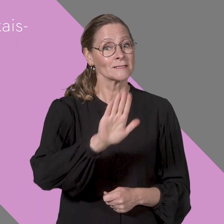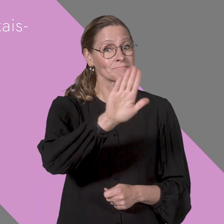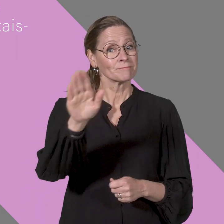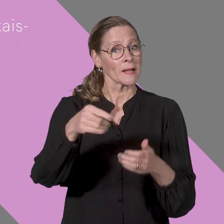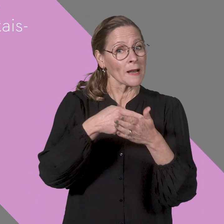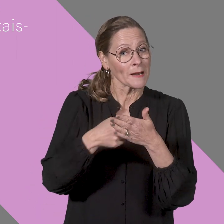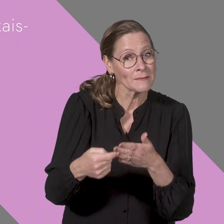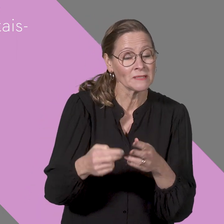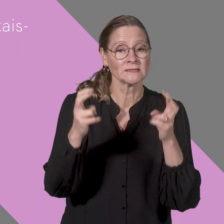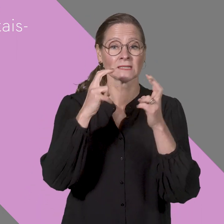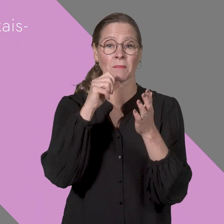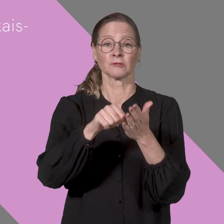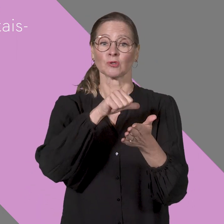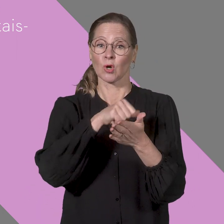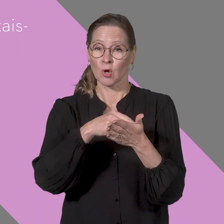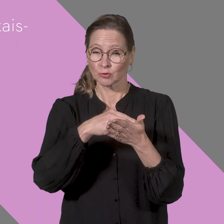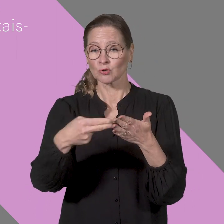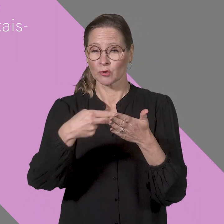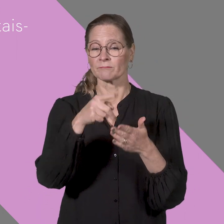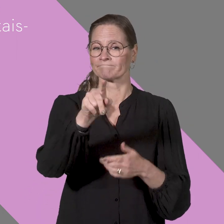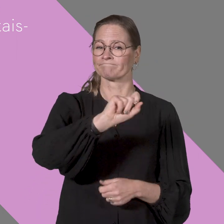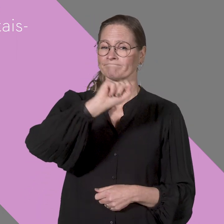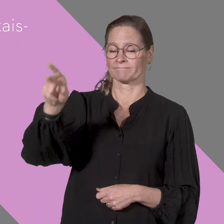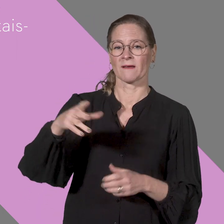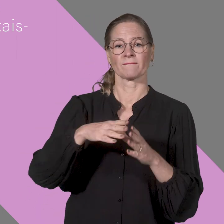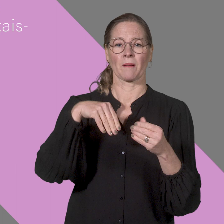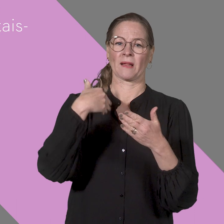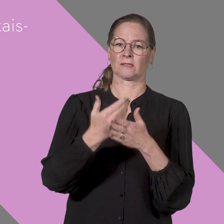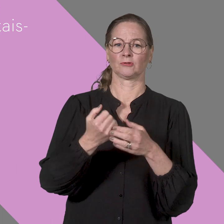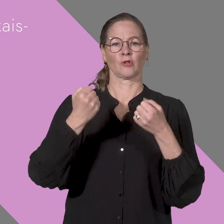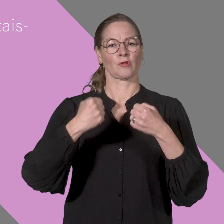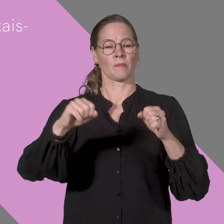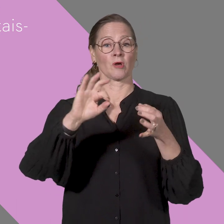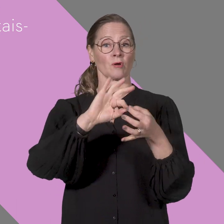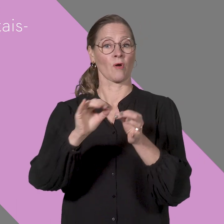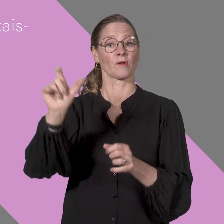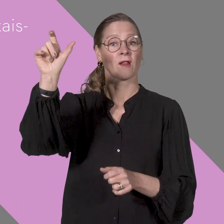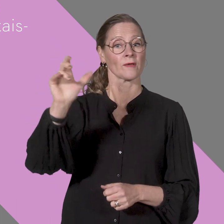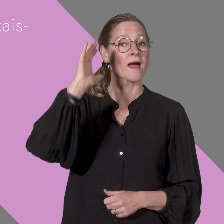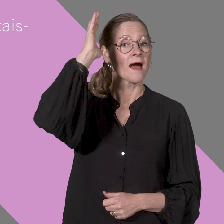Lähettäkää nimenne ja sähköpostiosoitteenne vapaaehtoistoiminnan koordinaattori -